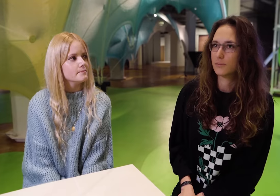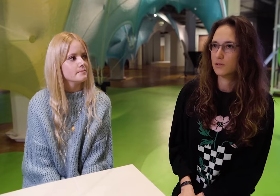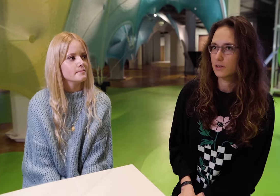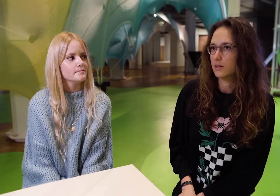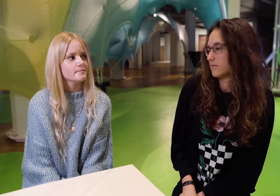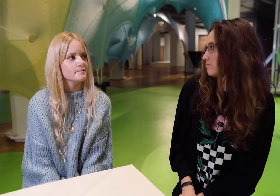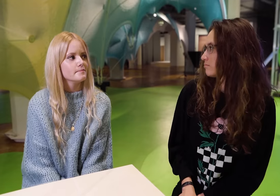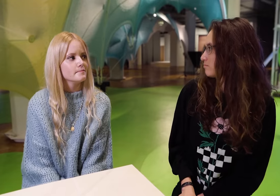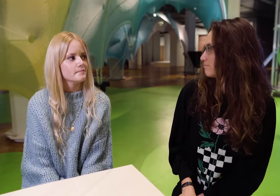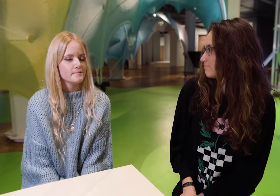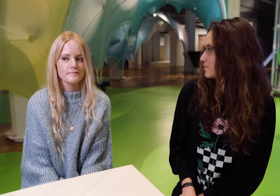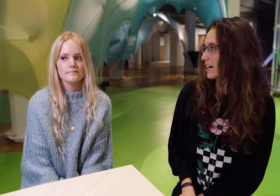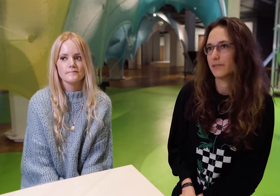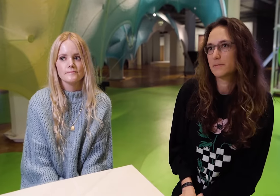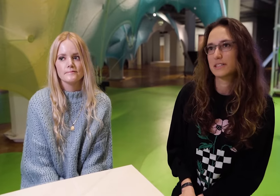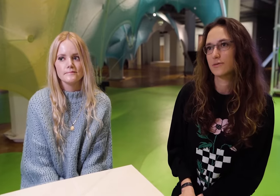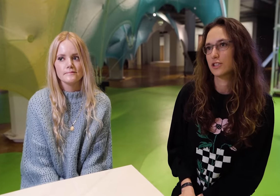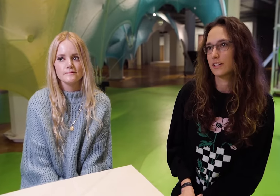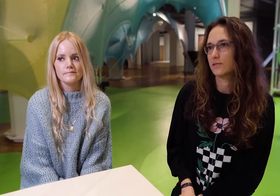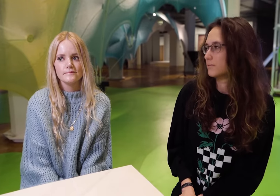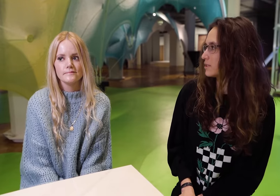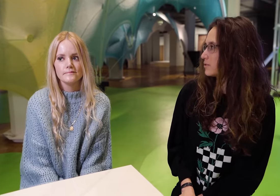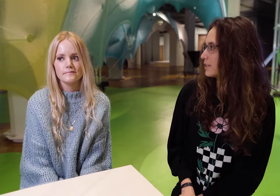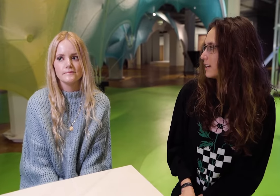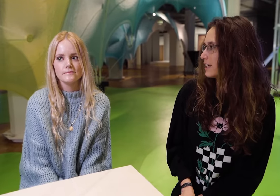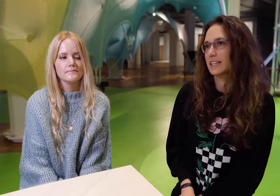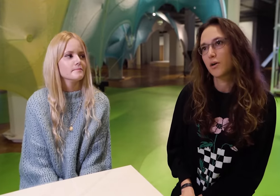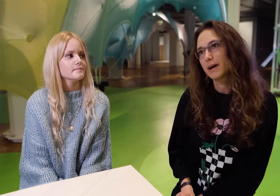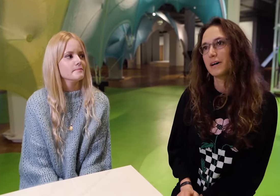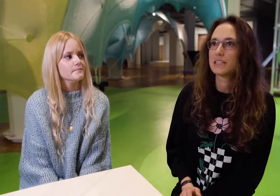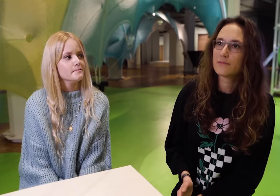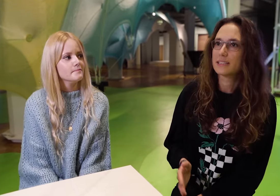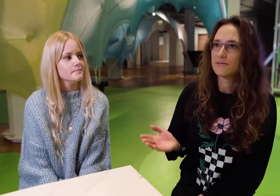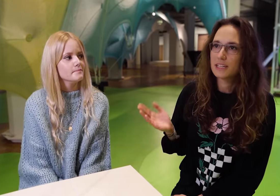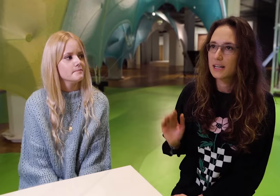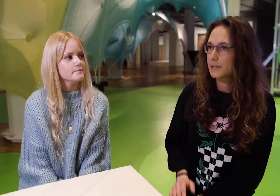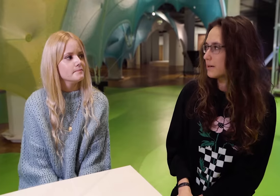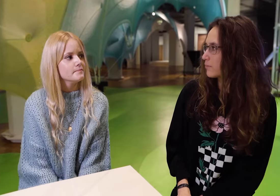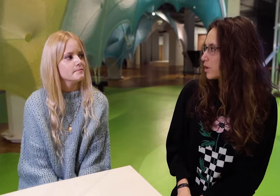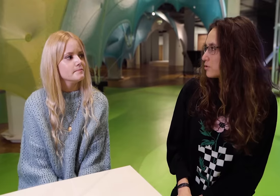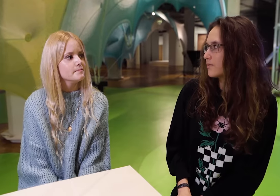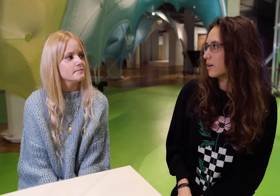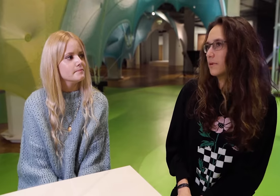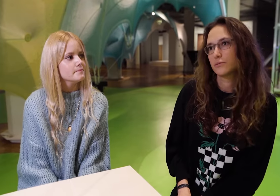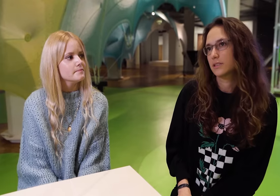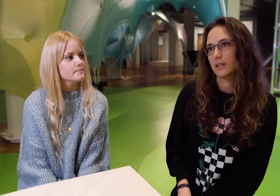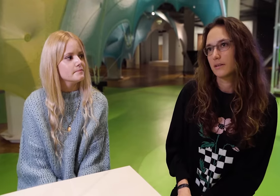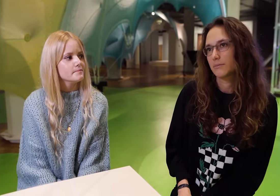"Mit der will ich nichts zu tun haben." Sondern das war einfach immer selbstverständlich für mich. Ich hatte auch Tiefphasen wie jeder im Leben,